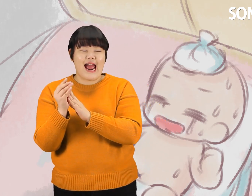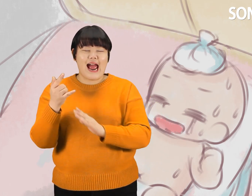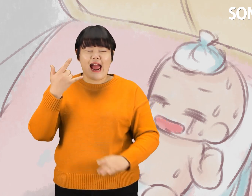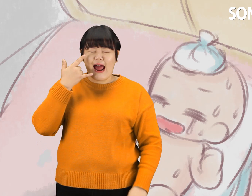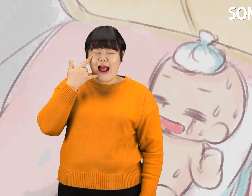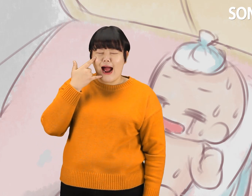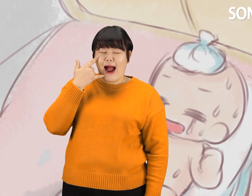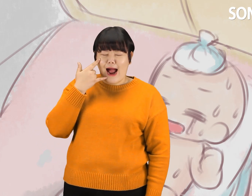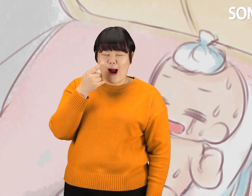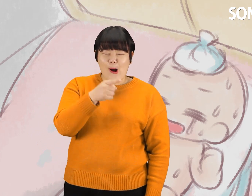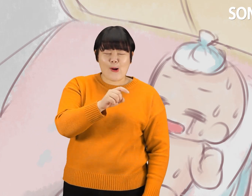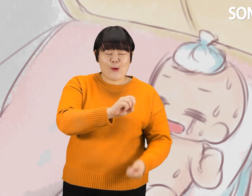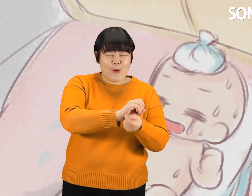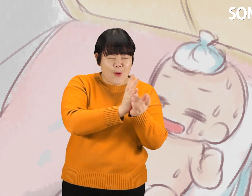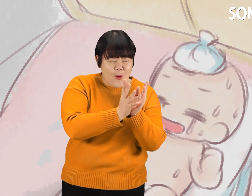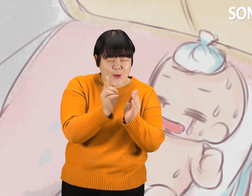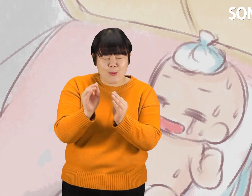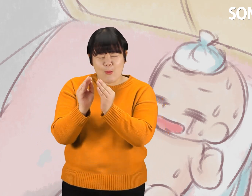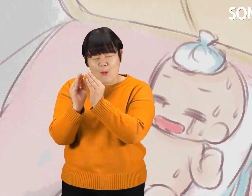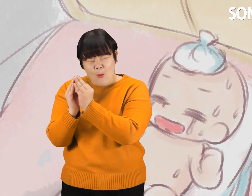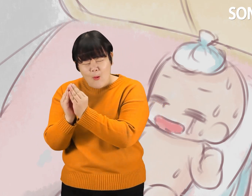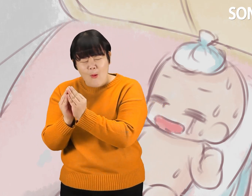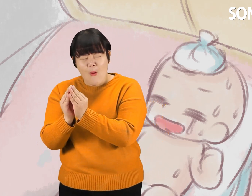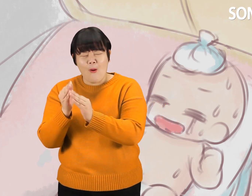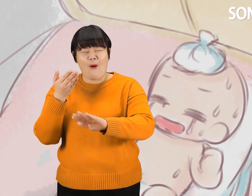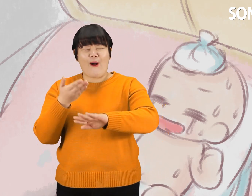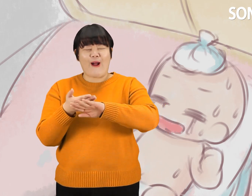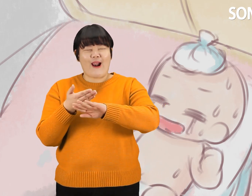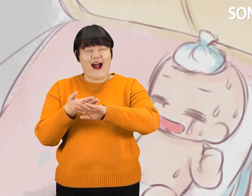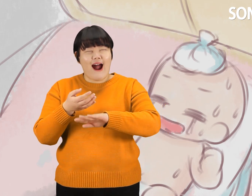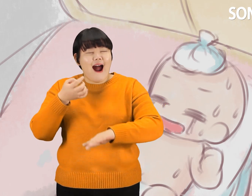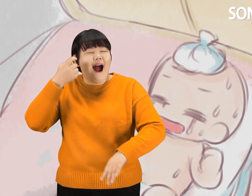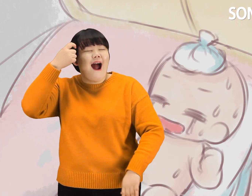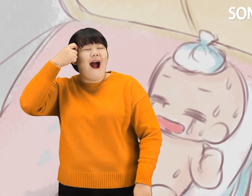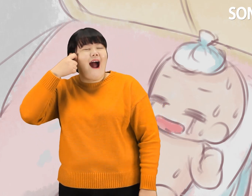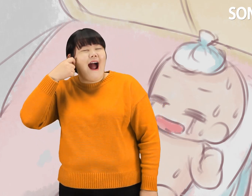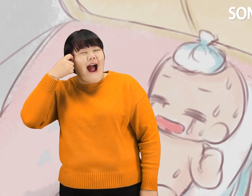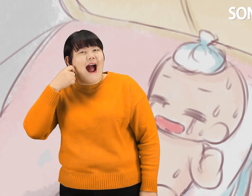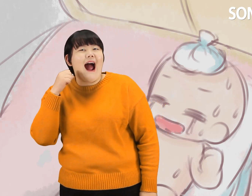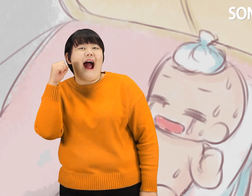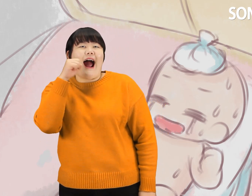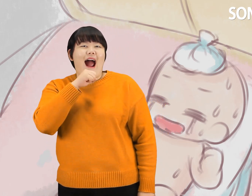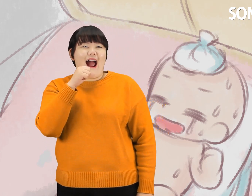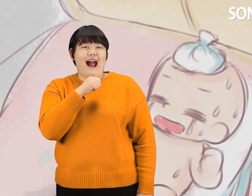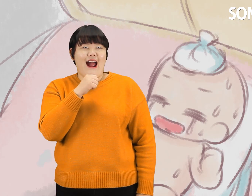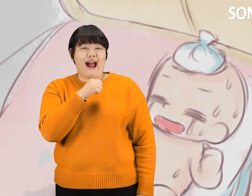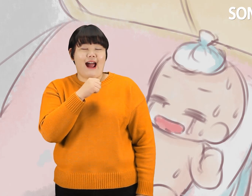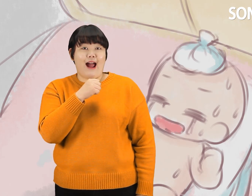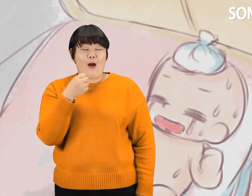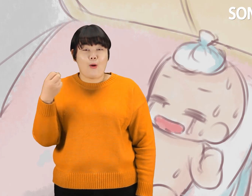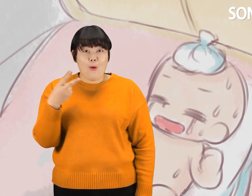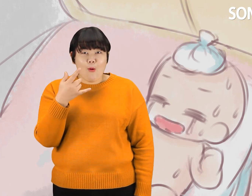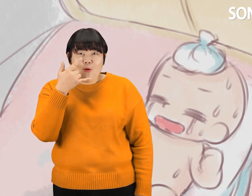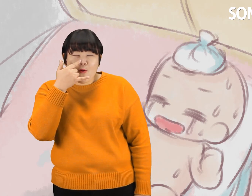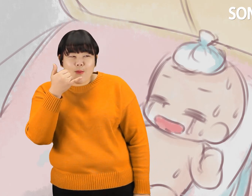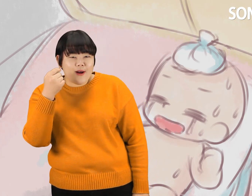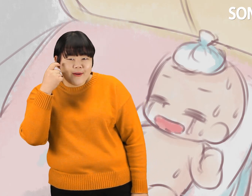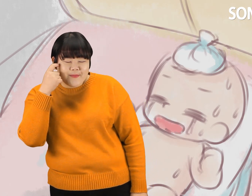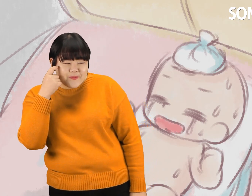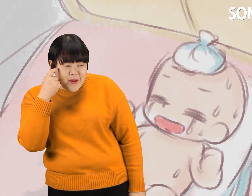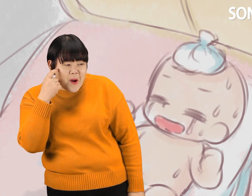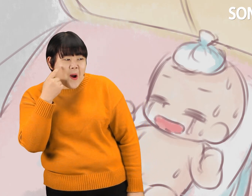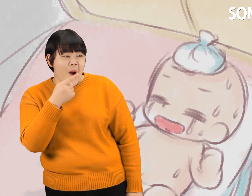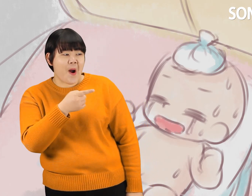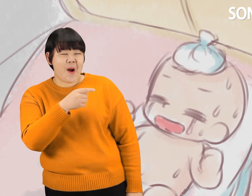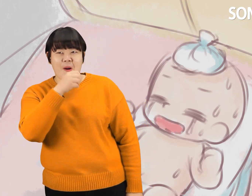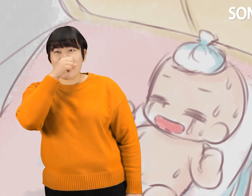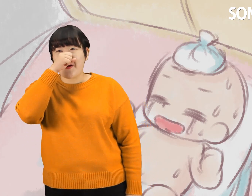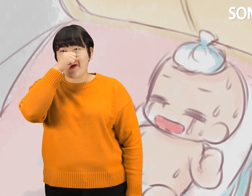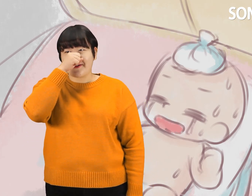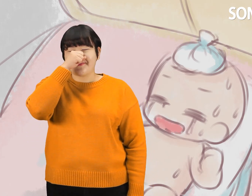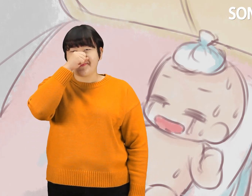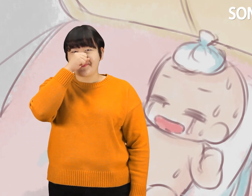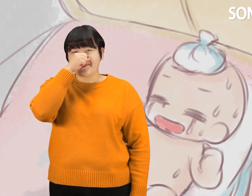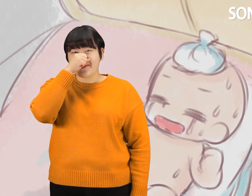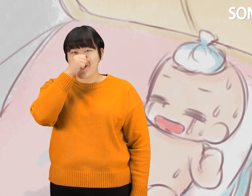花はそれぞれの形と香りがあることを教えてくれました。